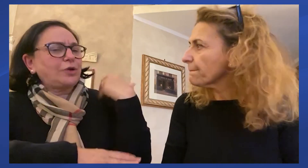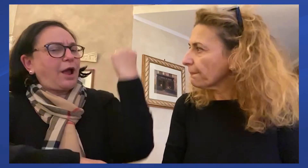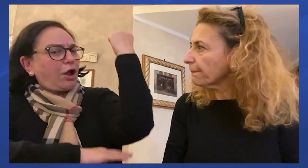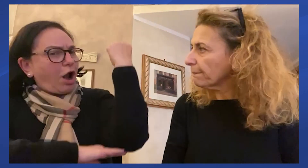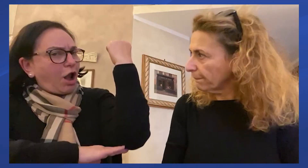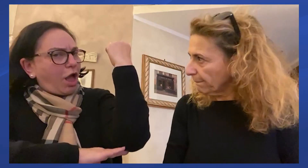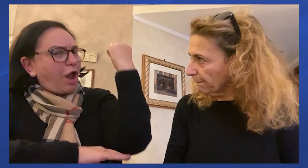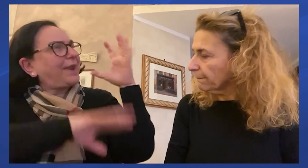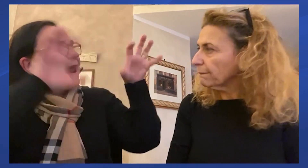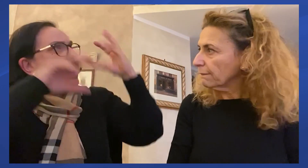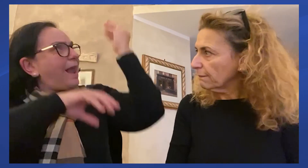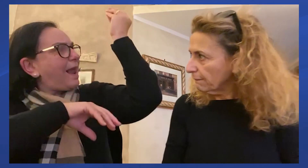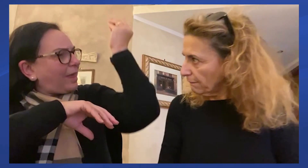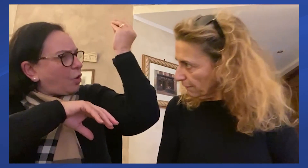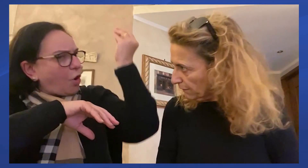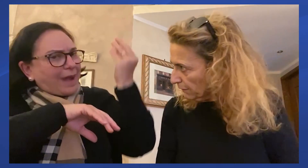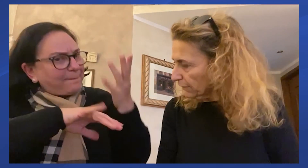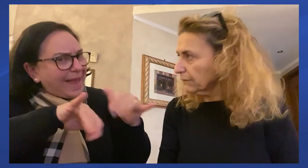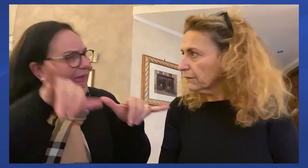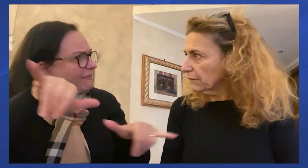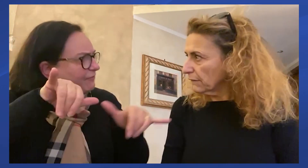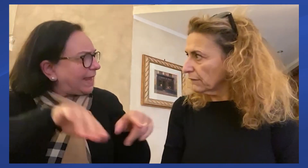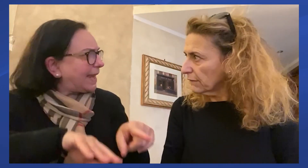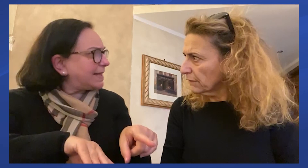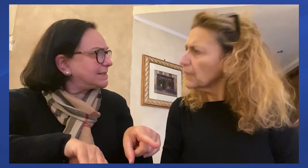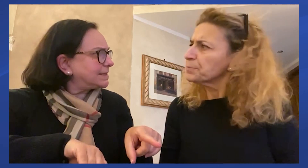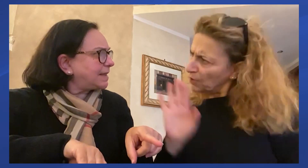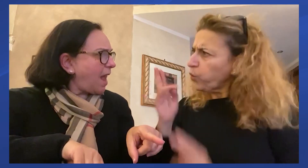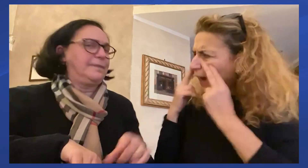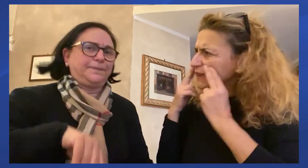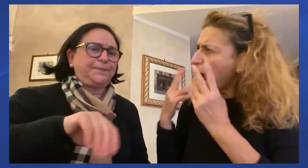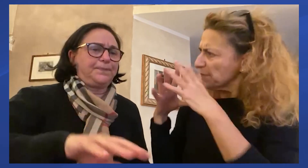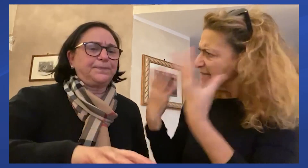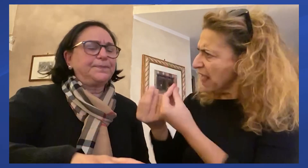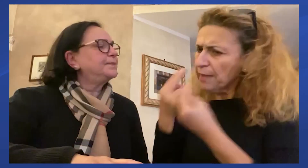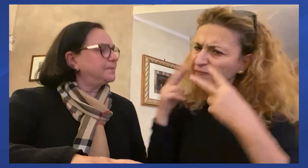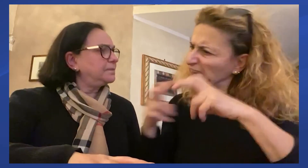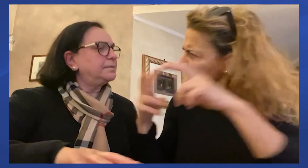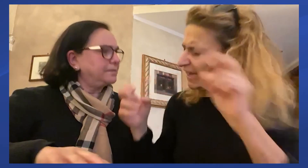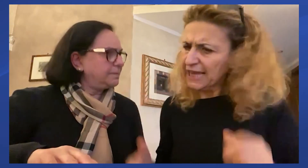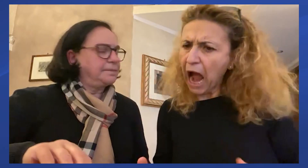c'è una colonna con un leone. Ma è veneziana? Verifichiamo insieme.